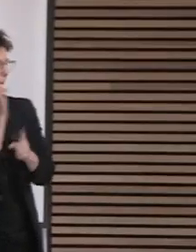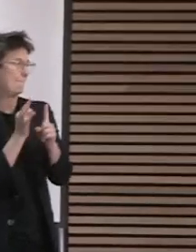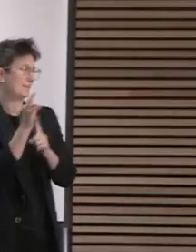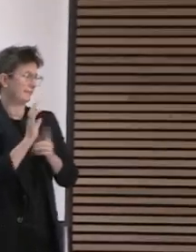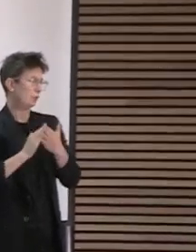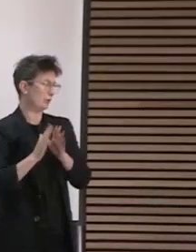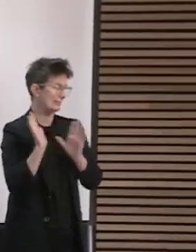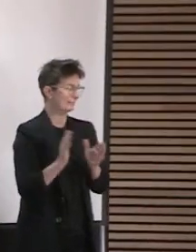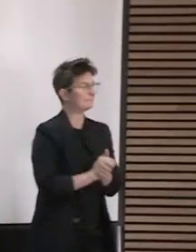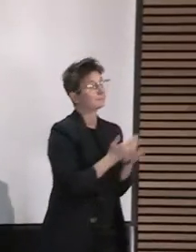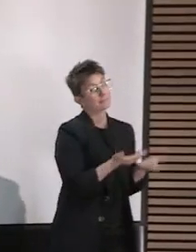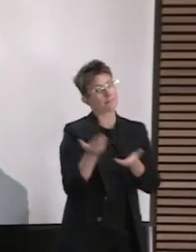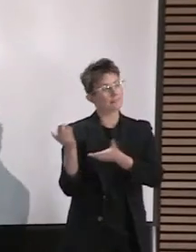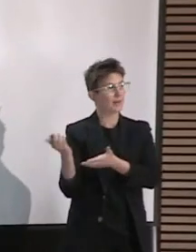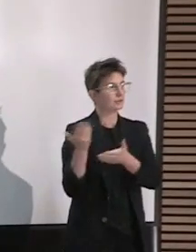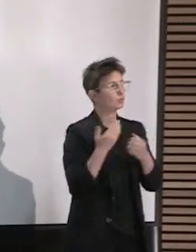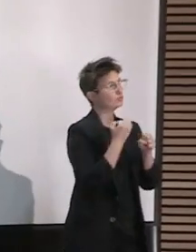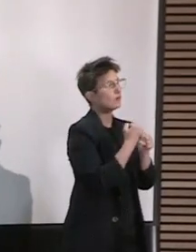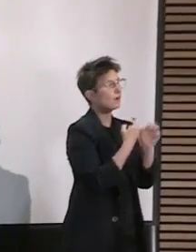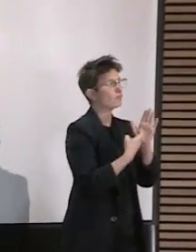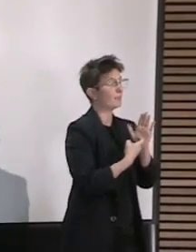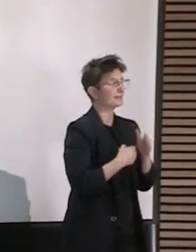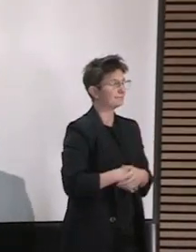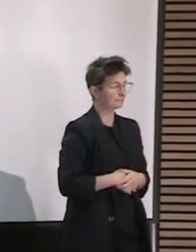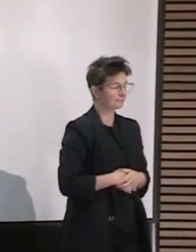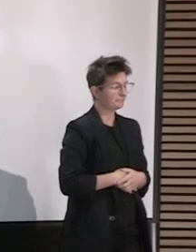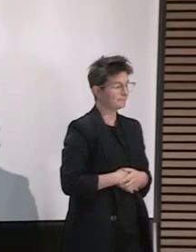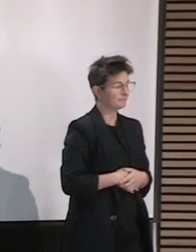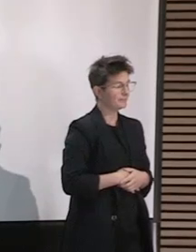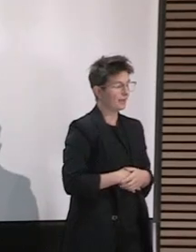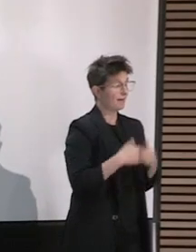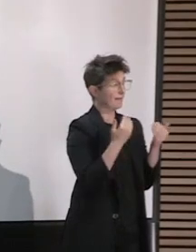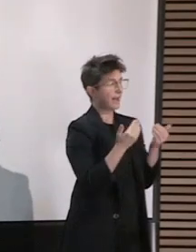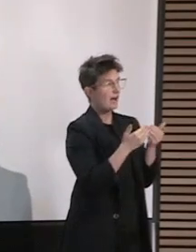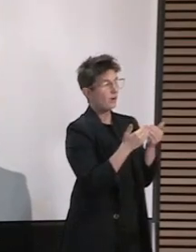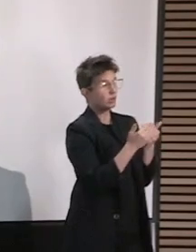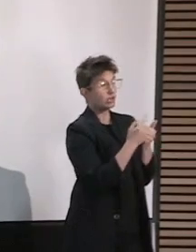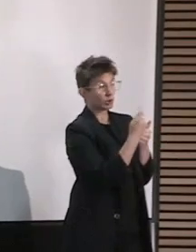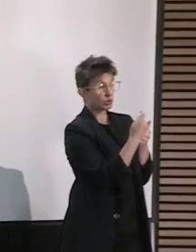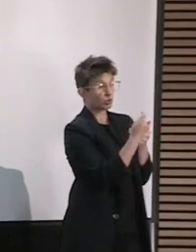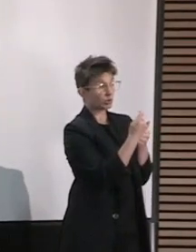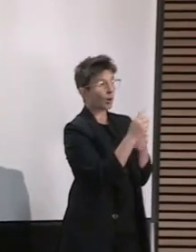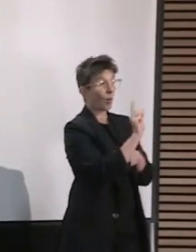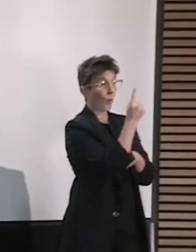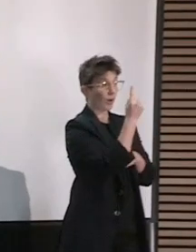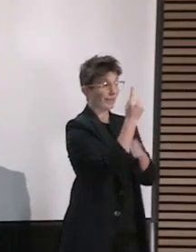he ngawari hoki te uru hei whakamatautau mo nga hapori